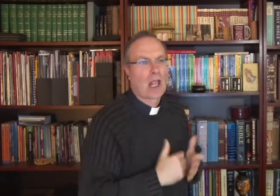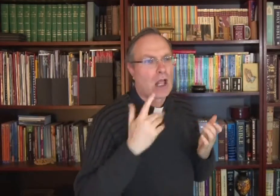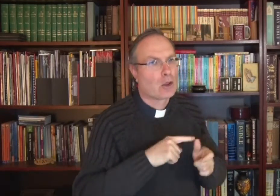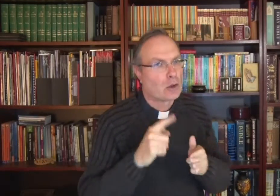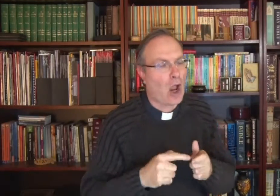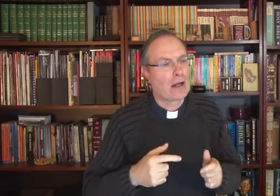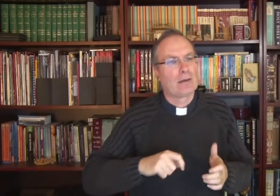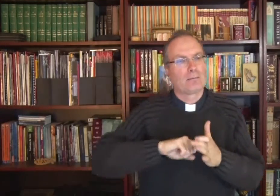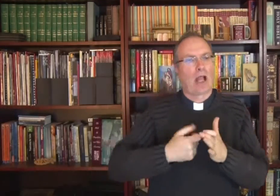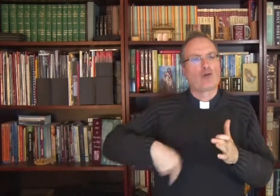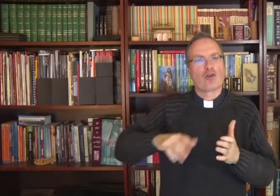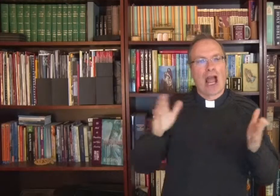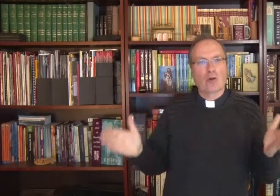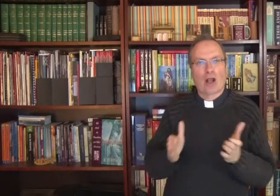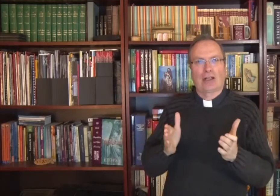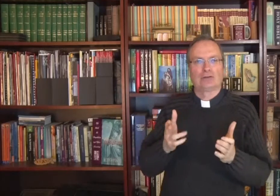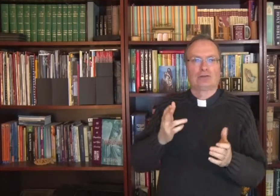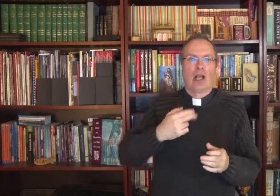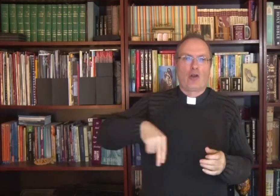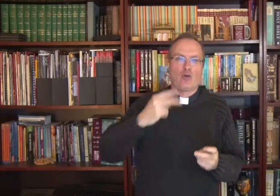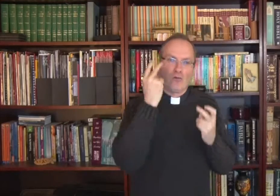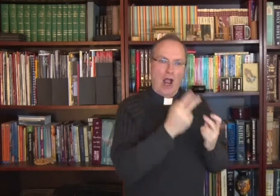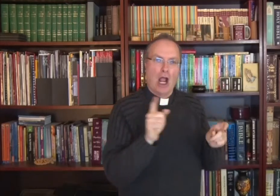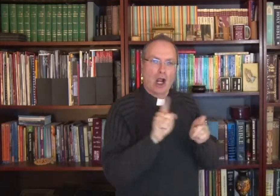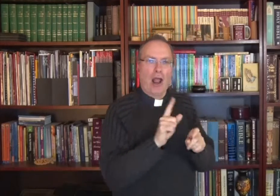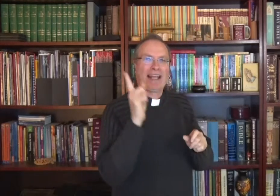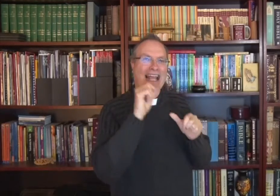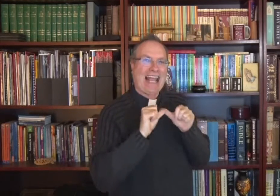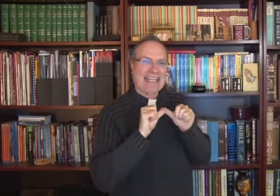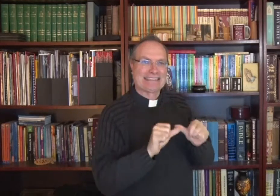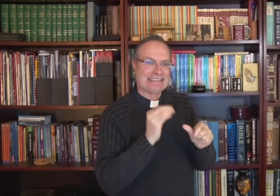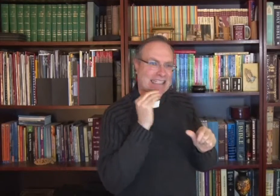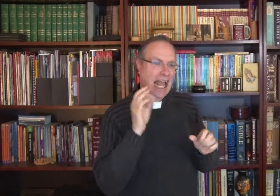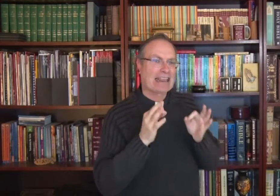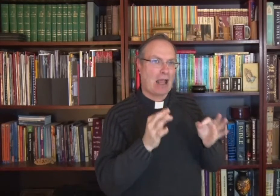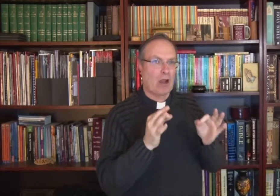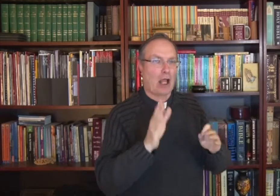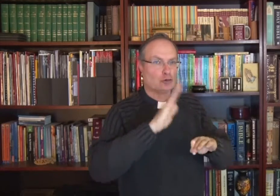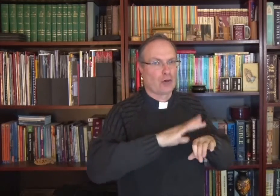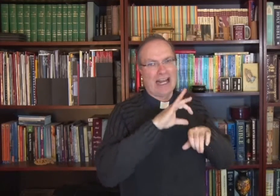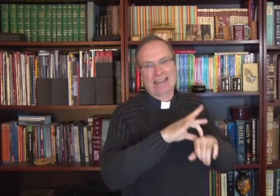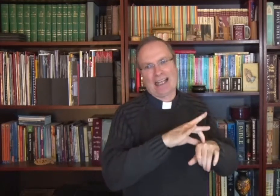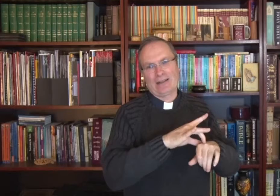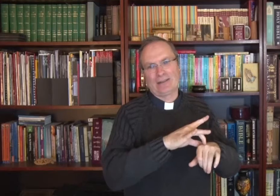Donc Pierre nous encourage à nous voir comme résidents temporaires sur la terre,